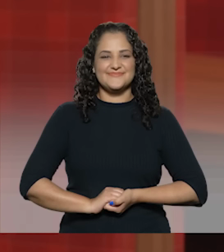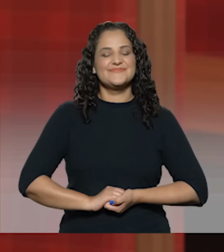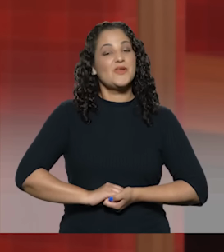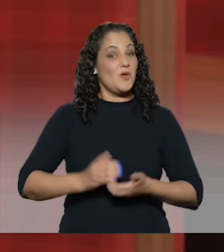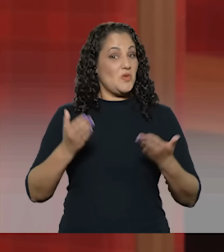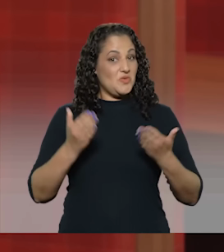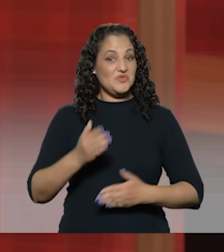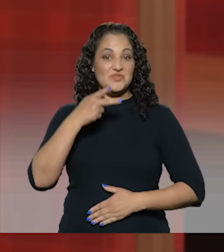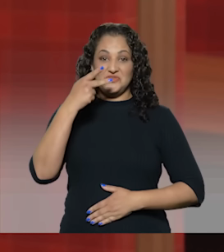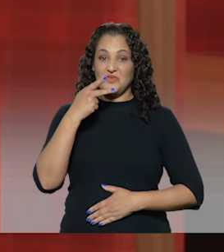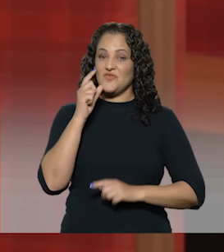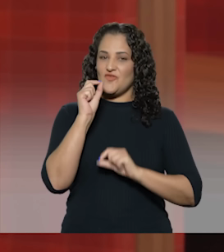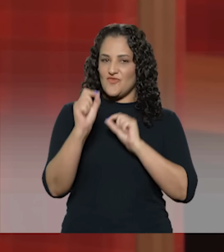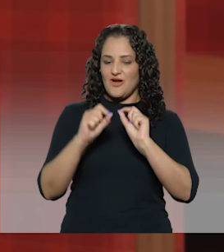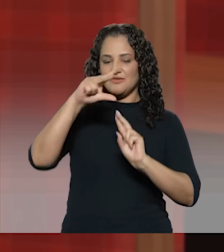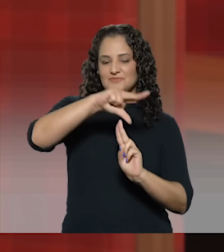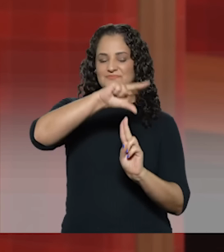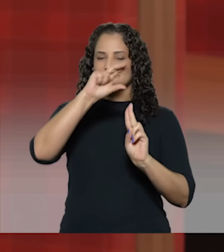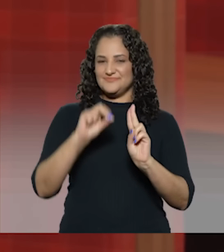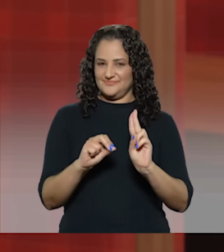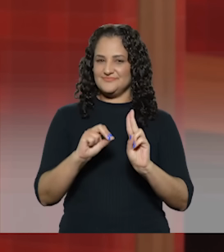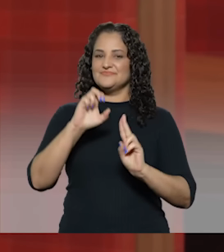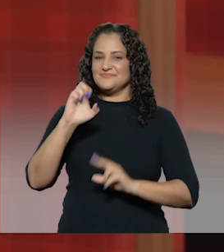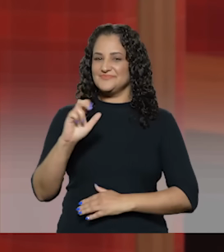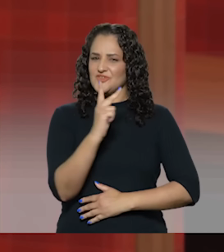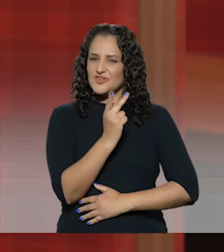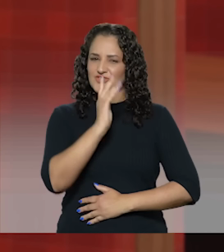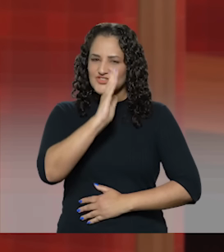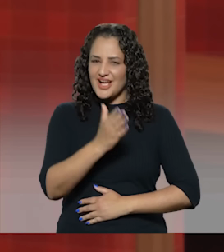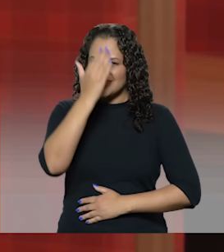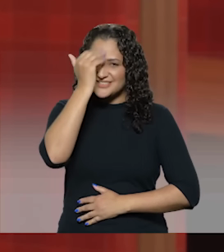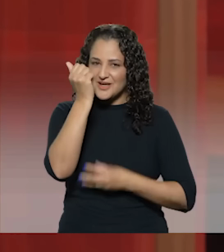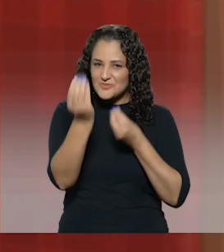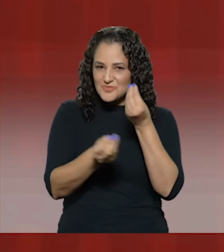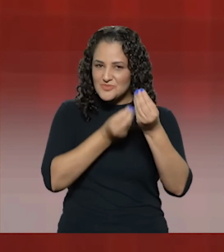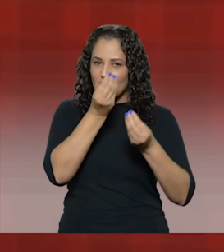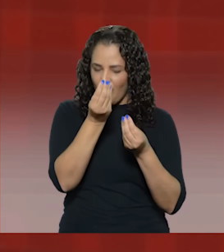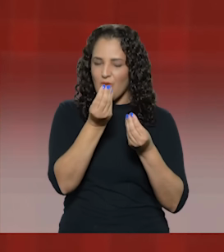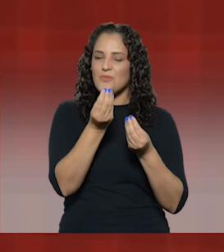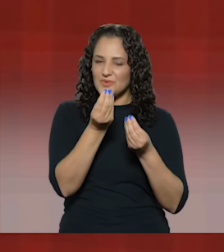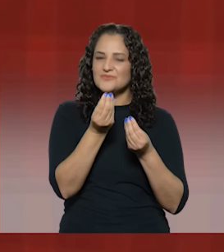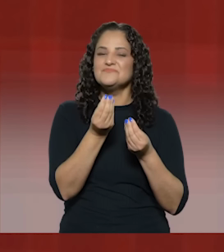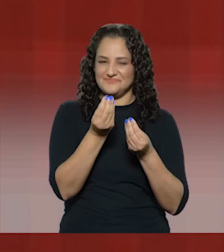Hoje, vamos falar do fundo Equity Hedge? Já ouviu falar nele? Sabe como ele funciona?